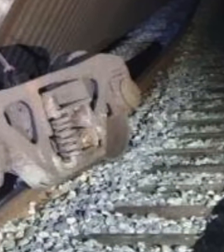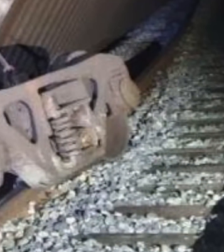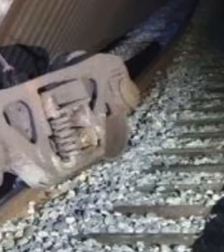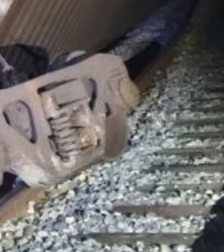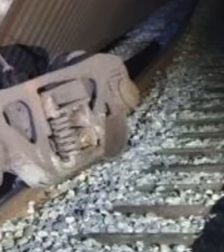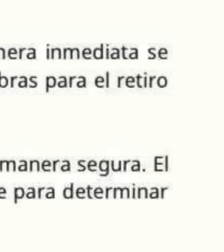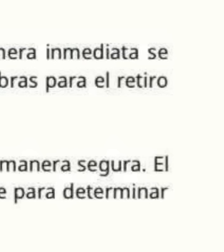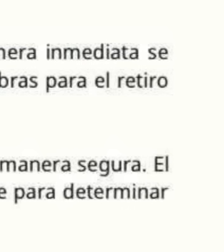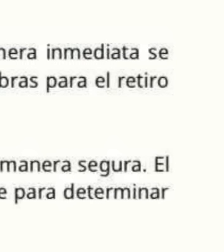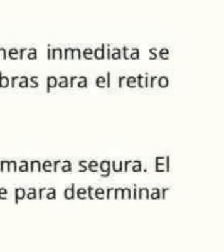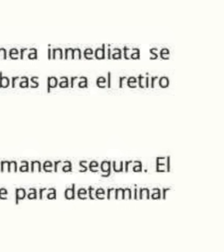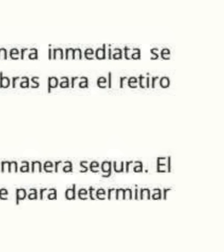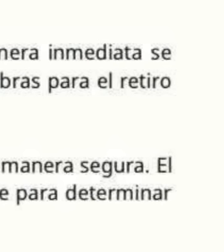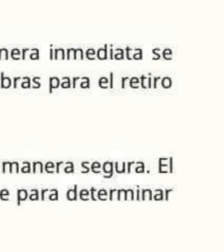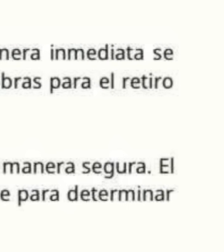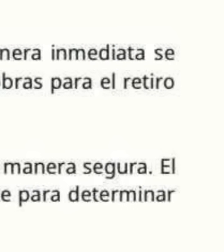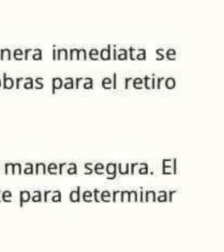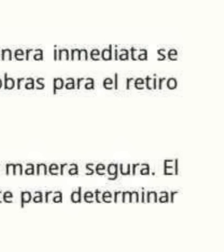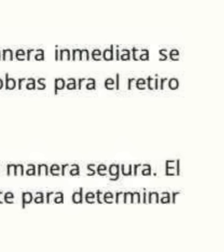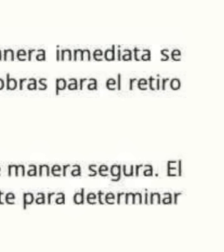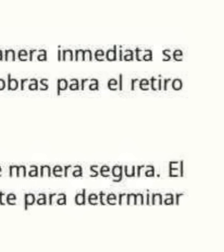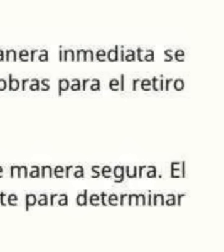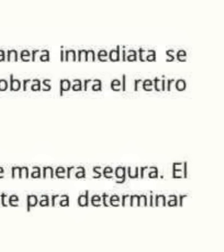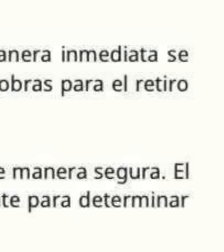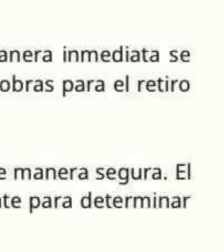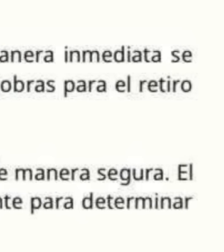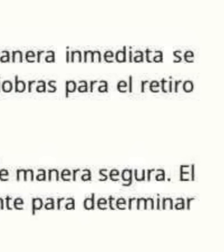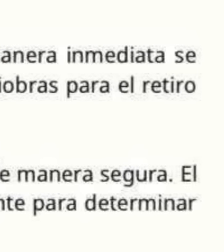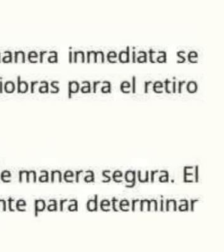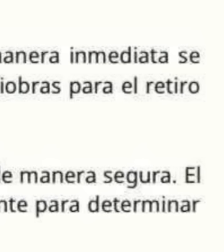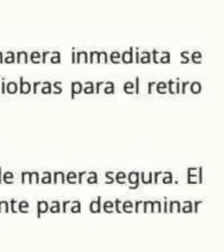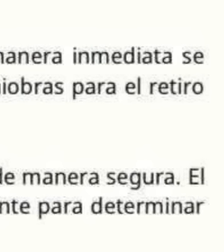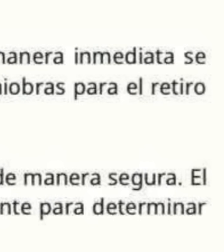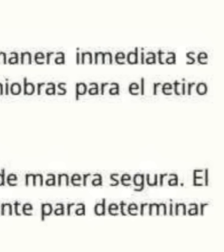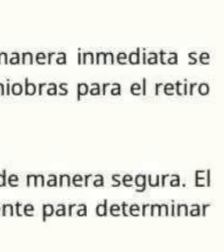Oaxaca, exactamente en la misma zona donde ya se había registrado un [música] descarrilamiento